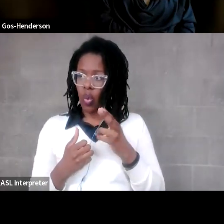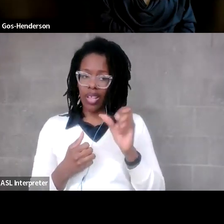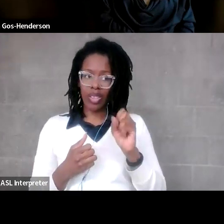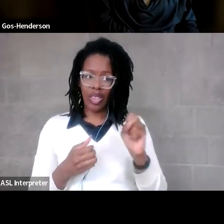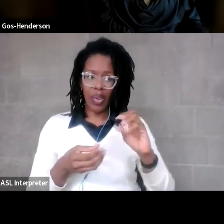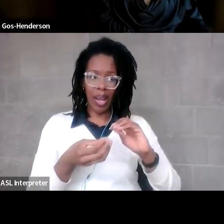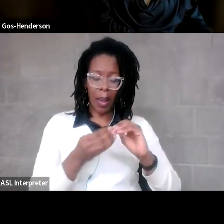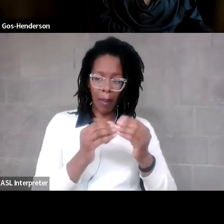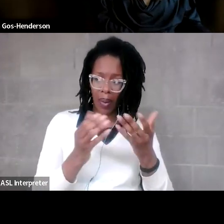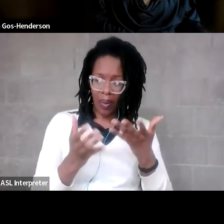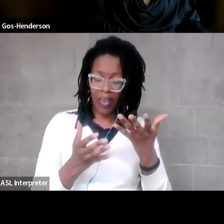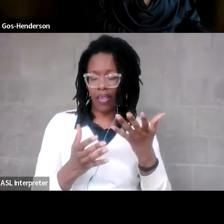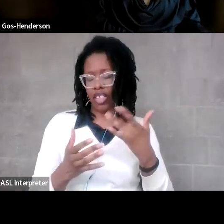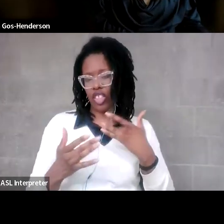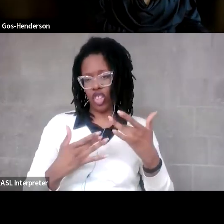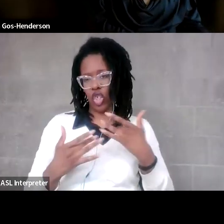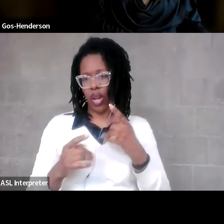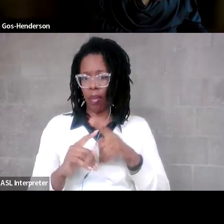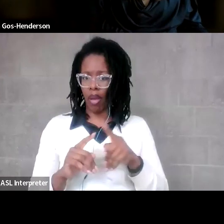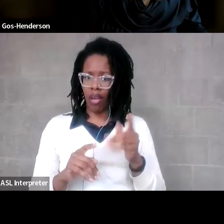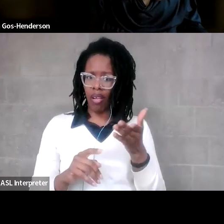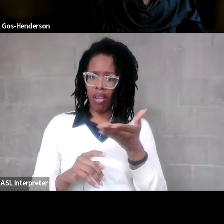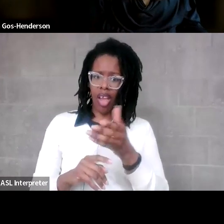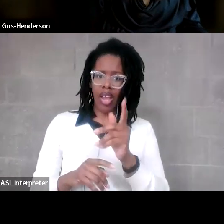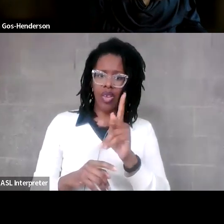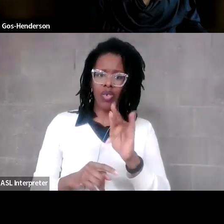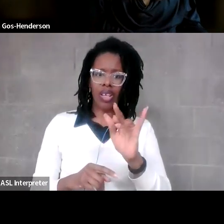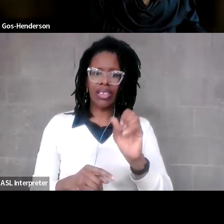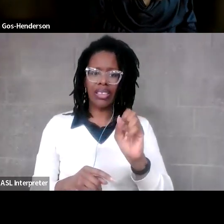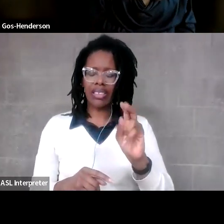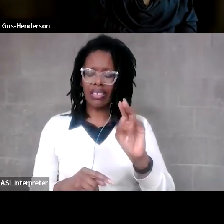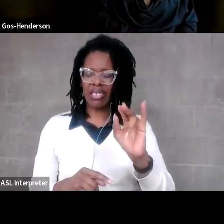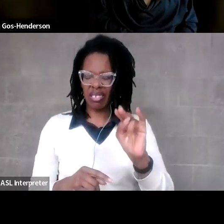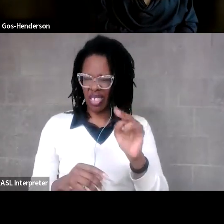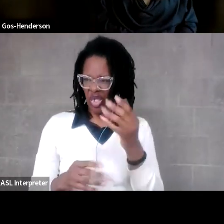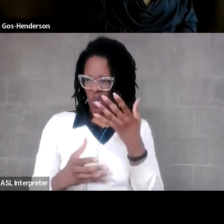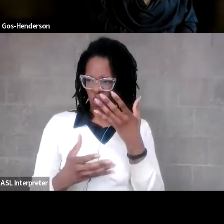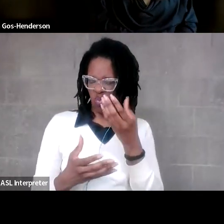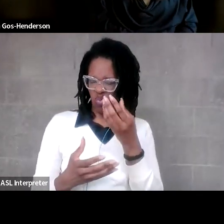Kristin, ¿quieres compartir algunos comentarios sobre por qué eso es necesario y tranquilizar algunas preocupaciones